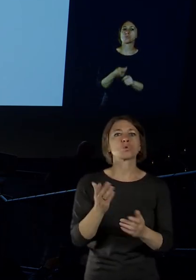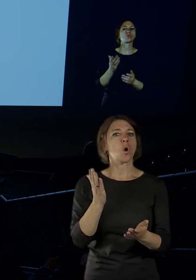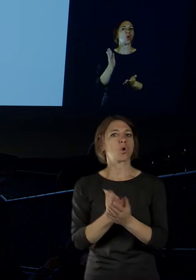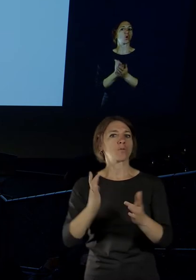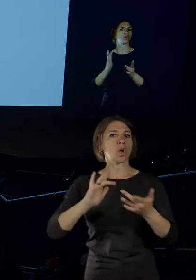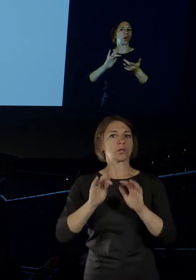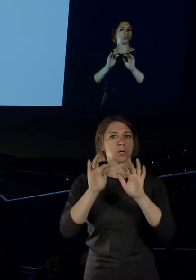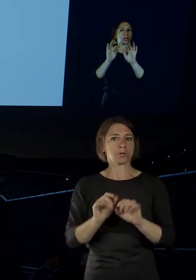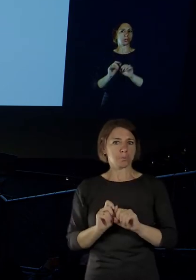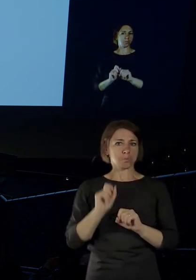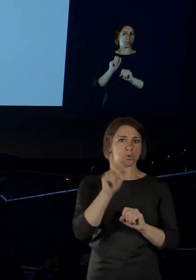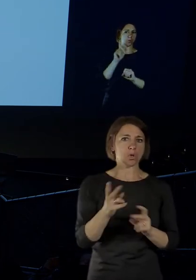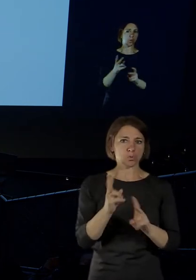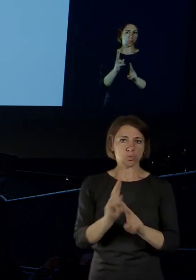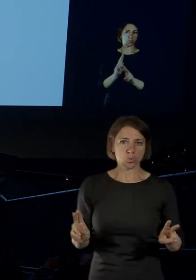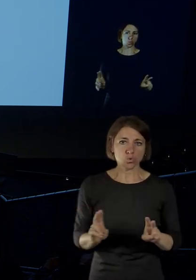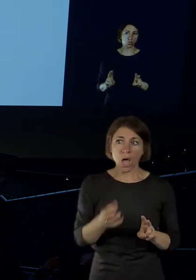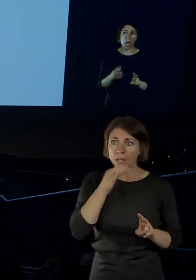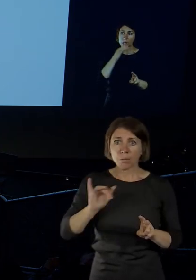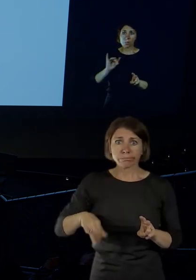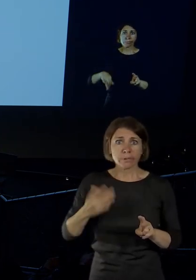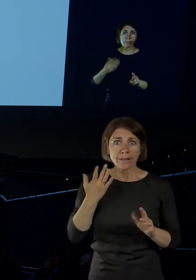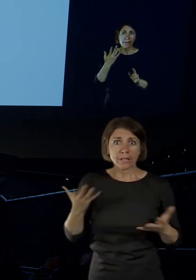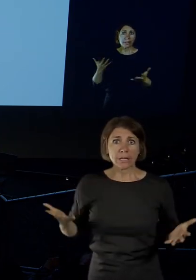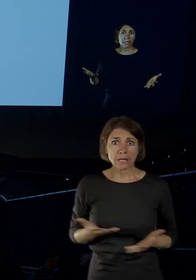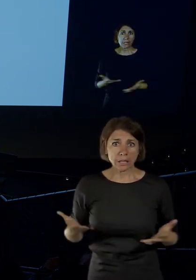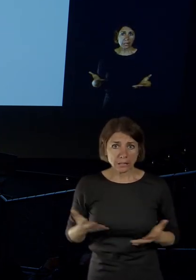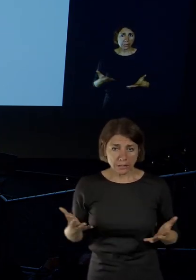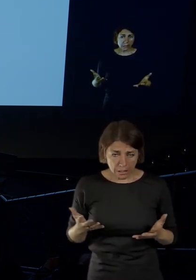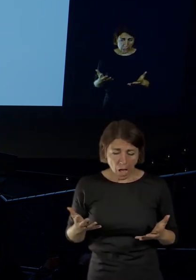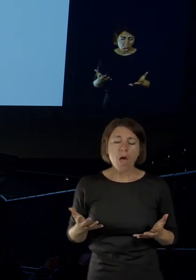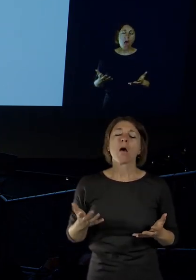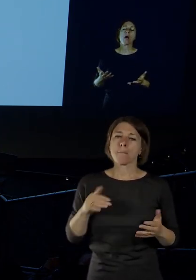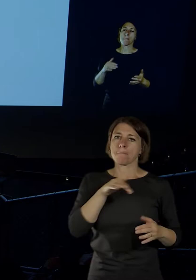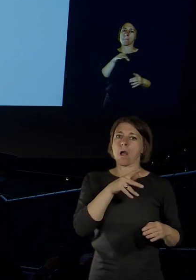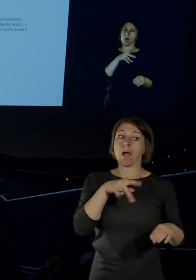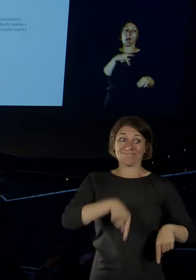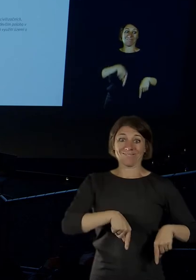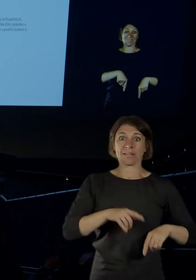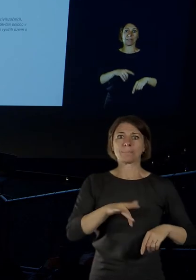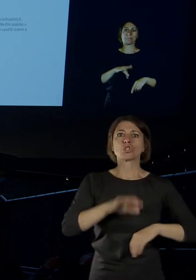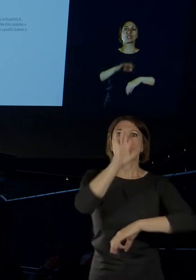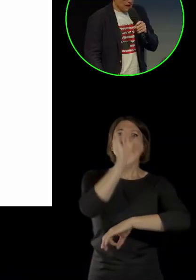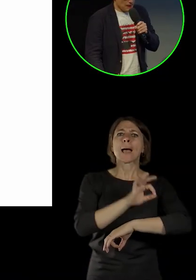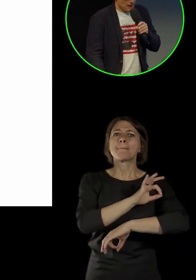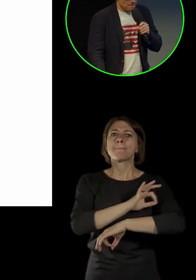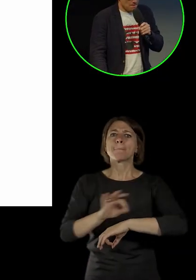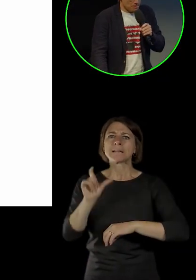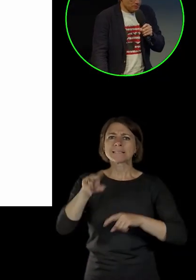Ale kdybyste s tím chtěli pomoct, tak do zítřka je tady služba přímo v CAMPu.